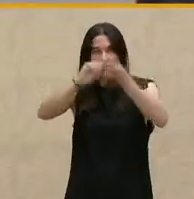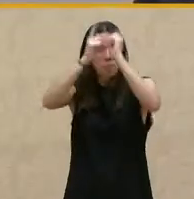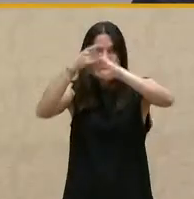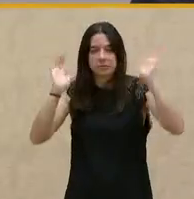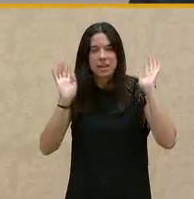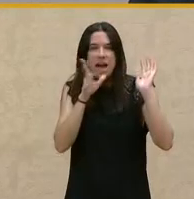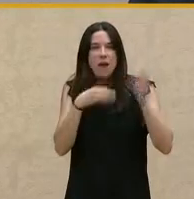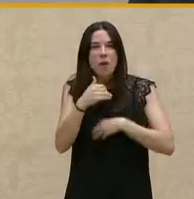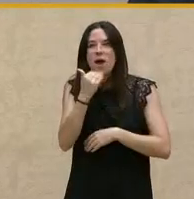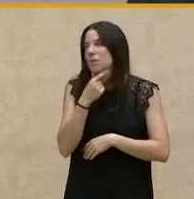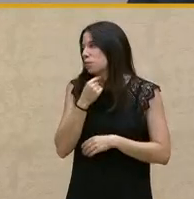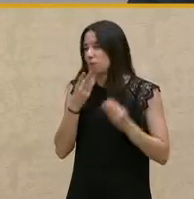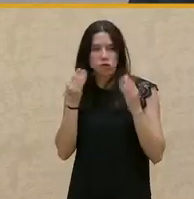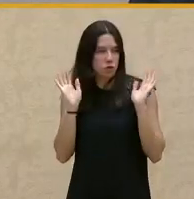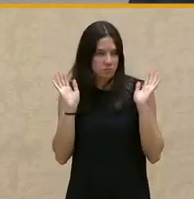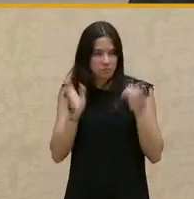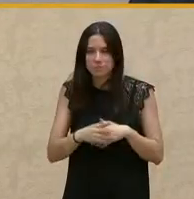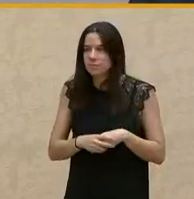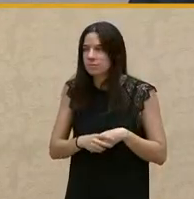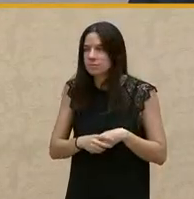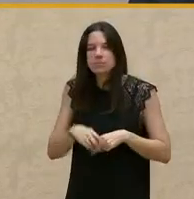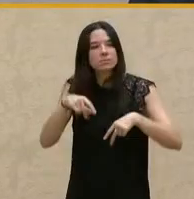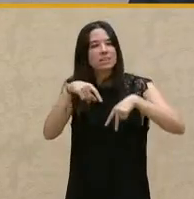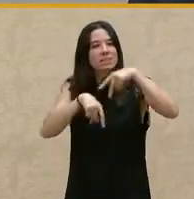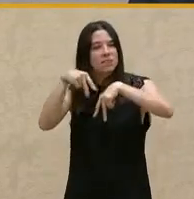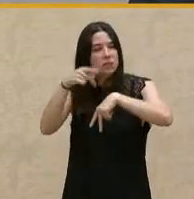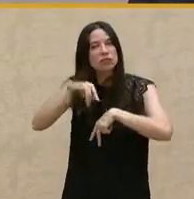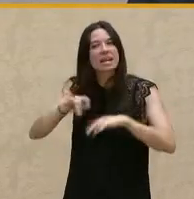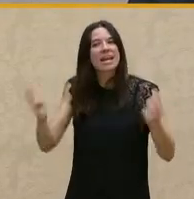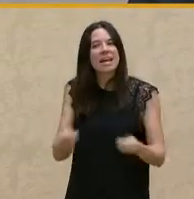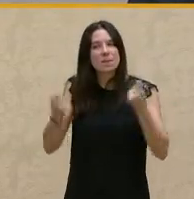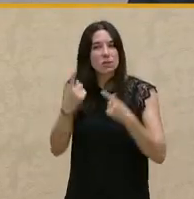que me gusta mucho. En FESOCE tenemos una campaña que se llama Conecta Corazones. Y